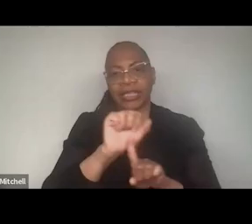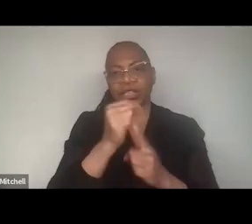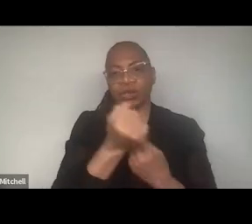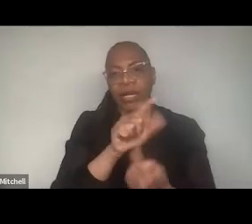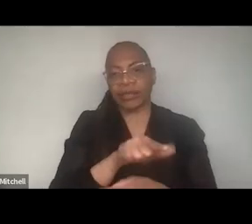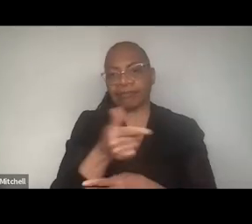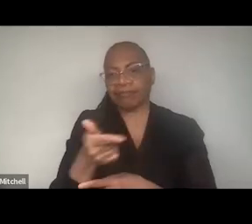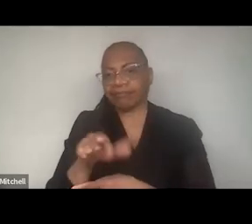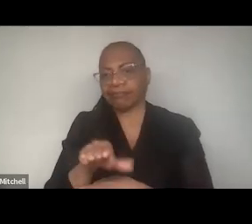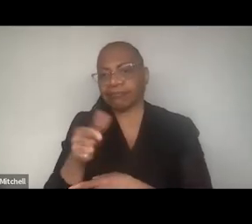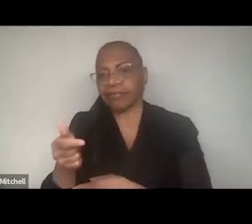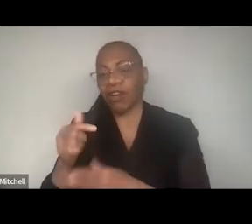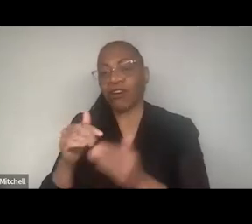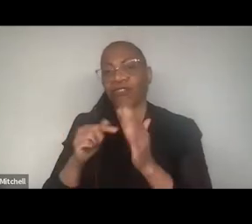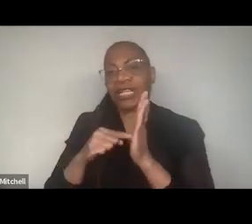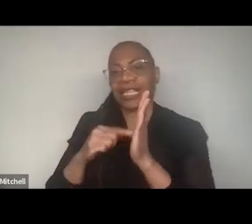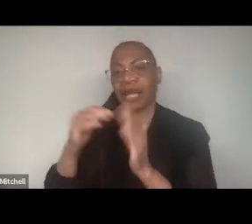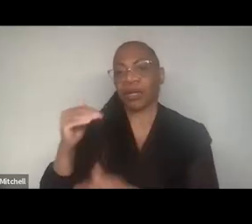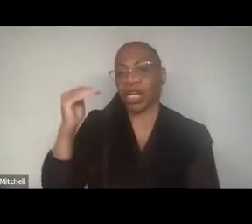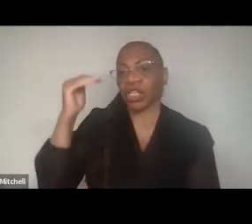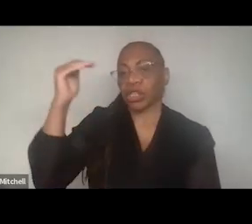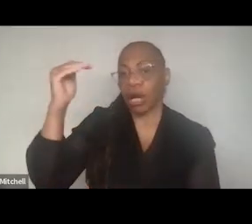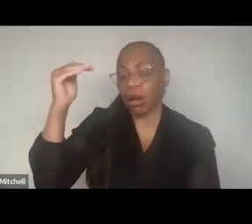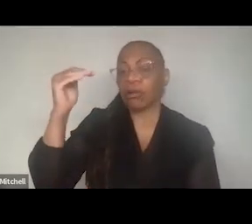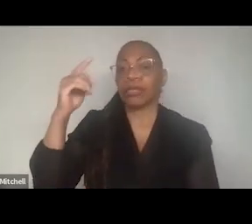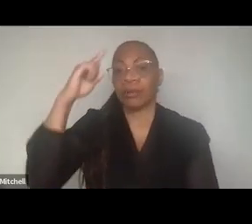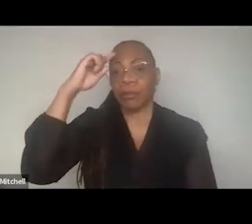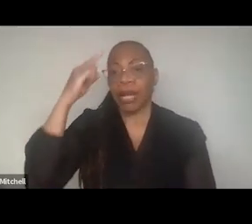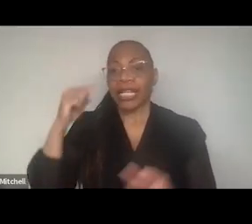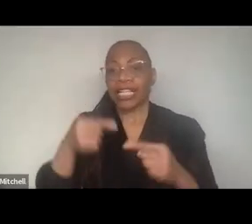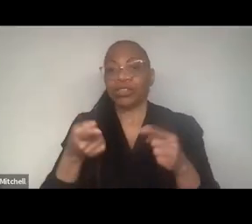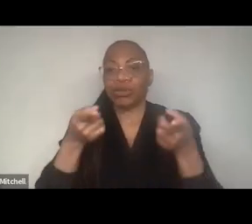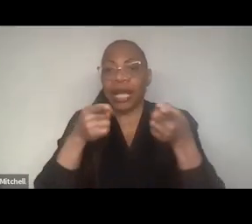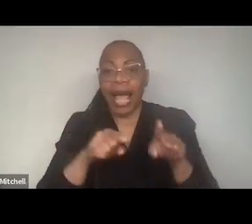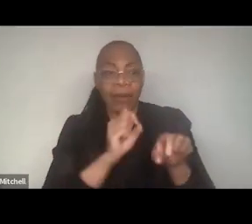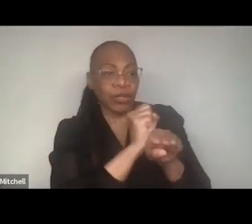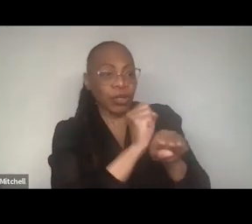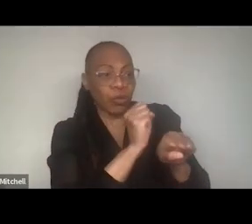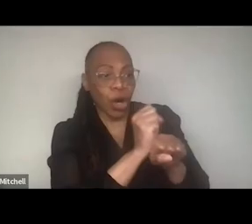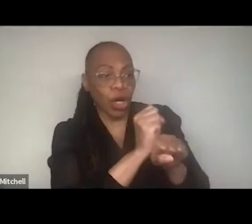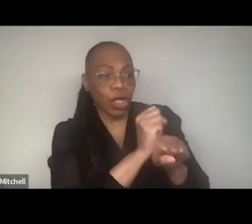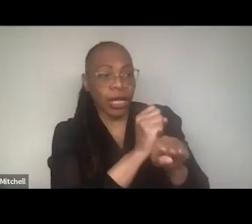si es adulto, por ejemplo, y ocurre su lesión cerebral, podría haber estado trabajando, ocurre la lesión cerebral y luego el empleo se pierde.